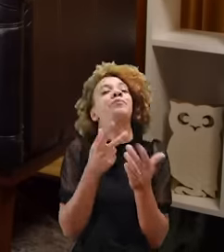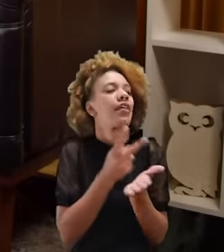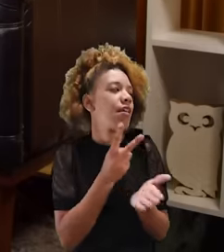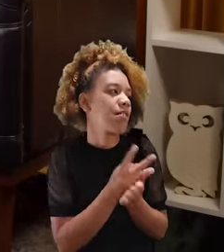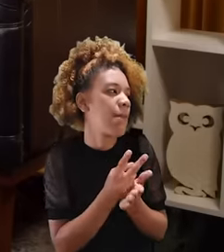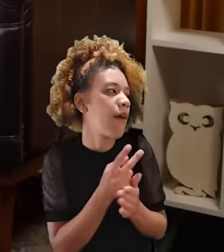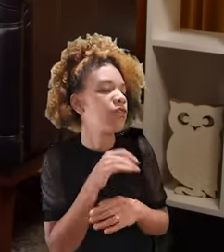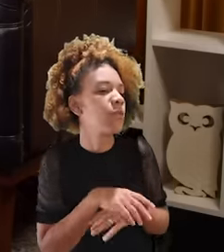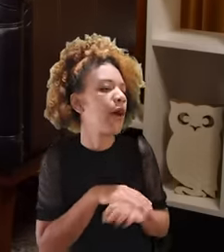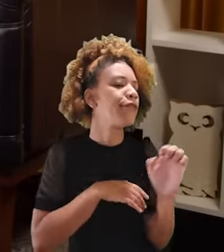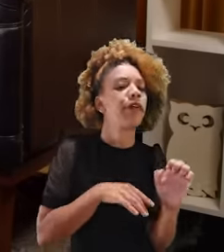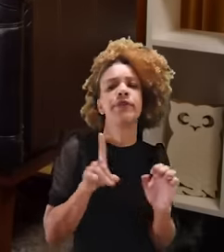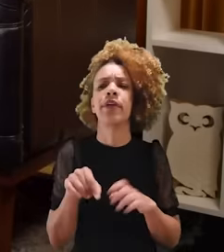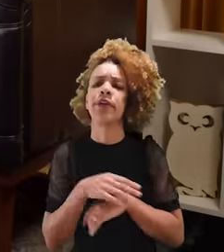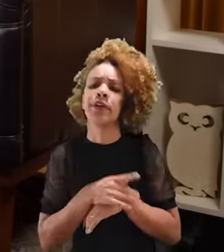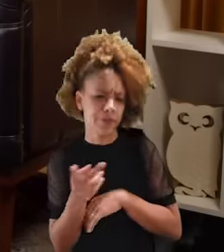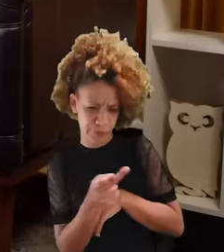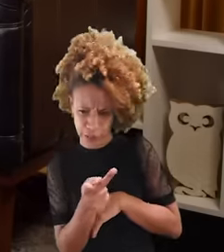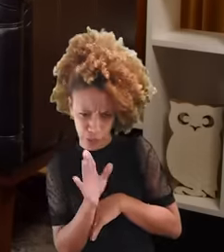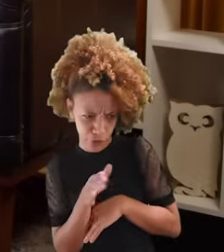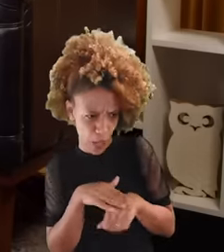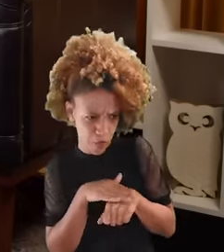no cara da direita no cara da esquerda de parar para conversar um pouquinho daí eu fazia o papo